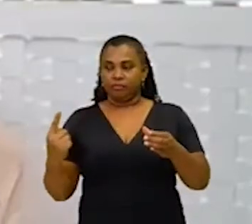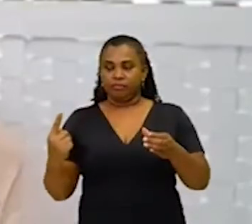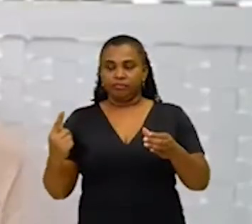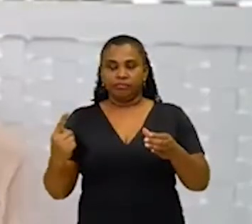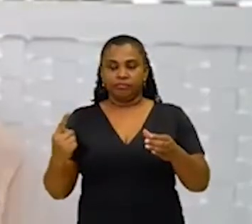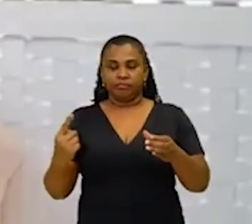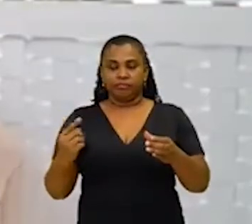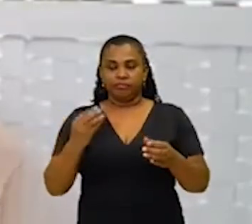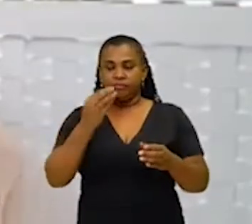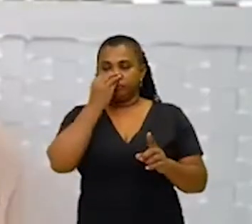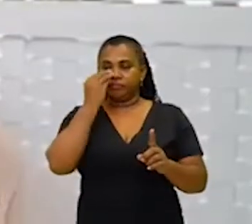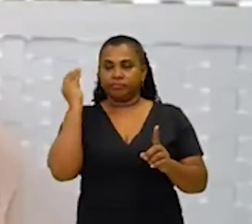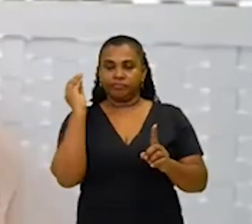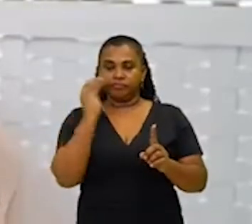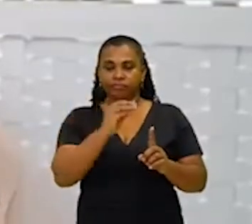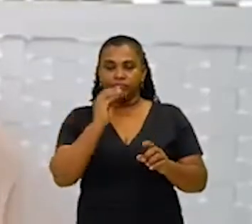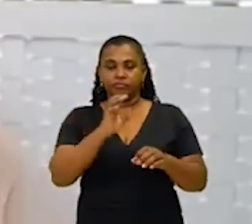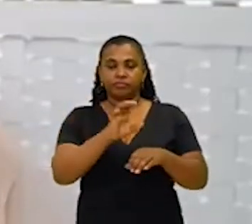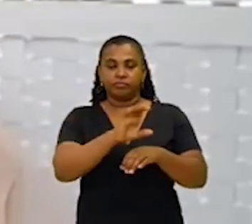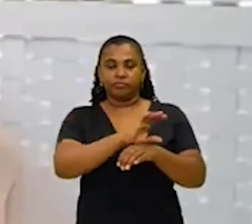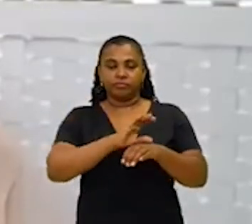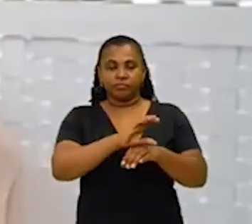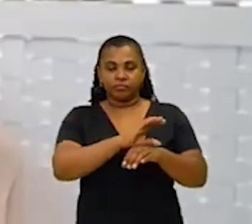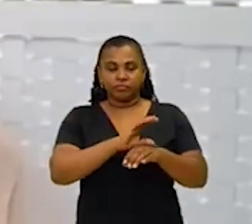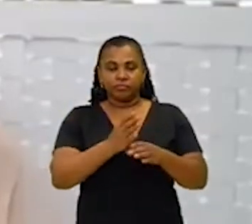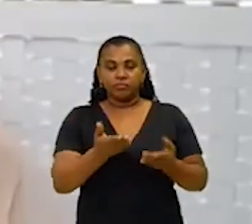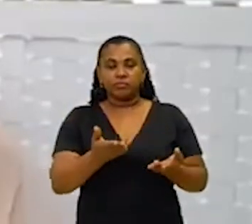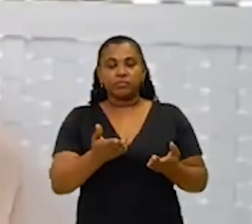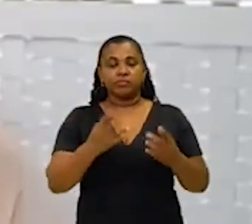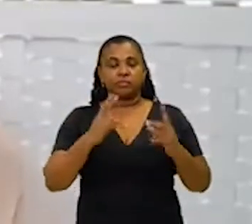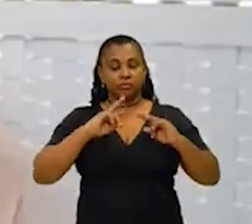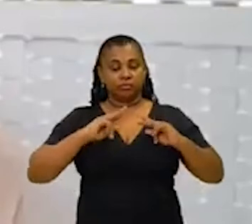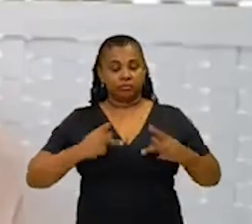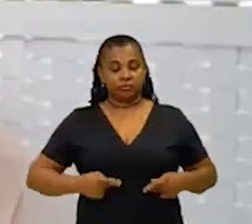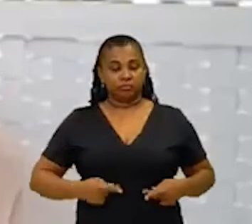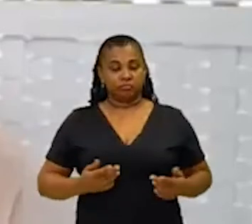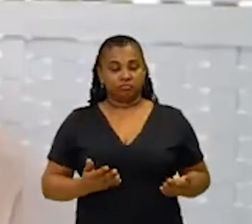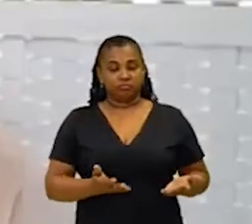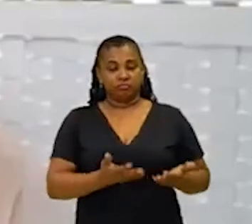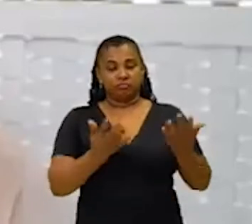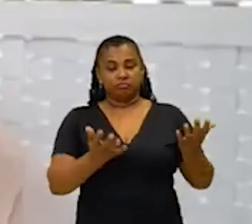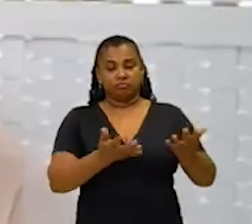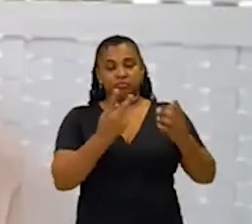a constituição colocou como dignidade da pessoa humana os prefeitos mais básicos do chamado